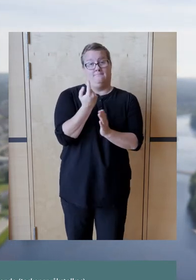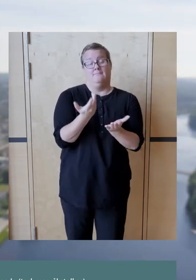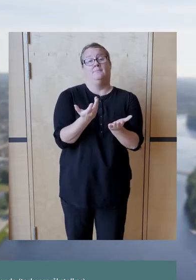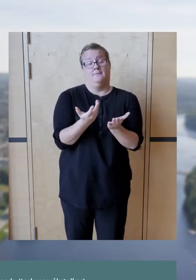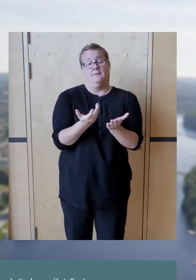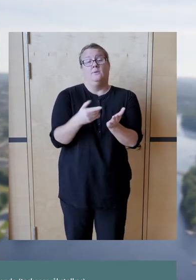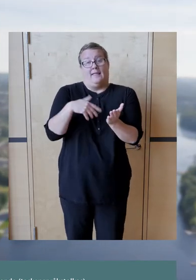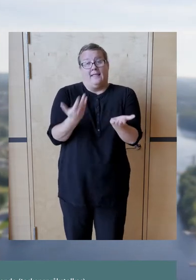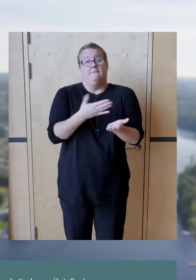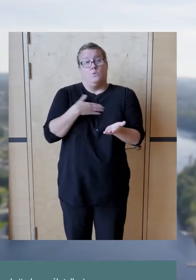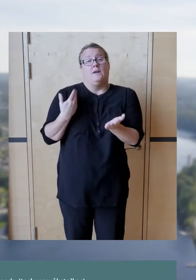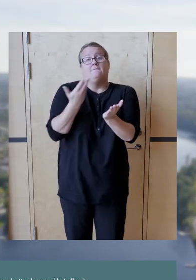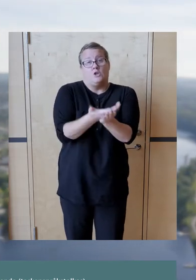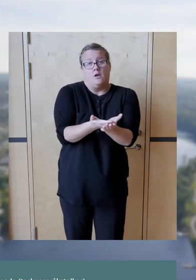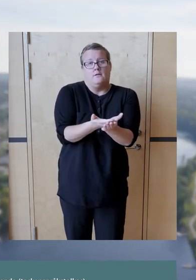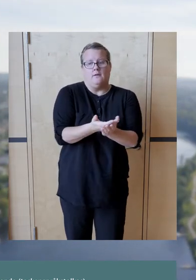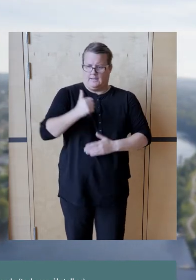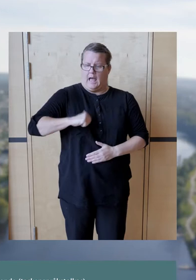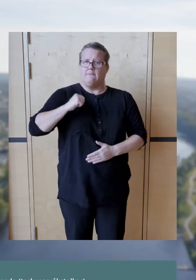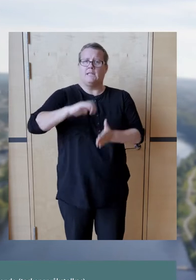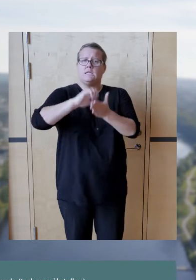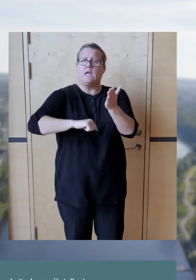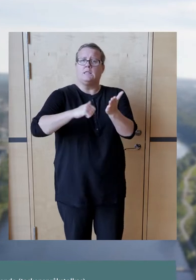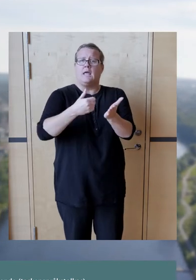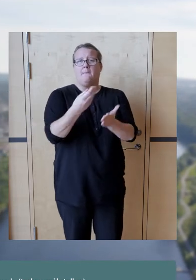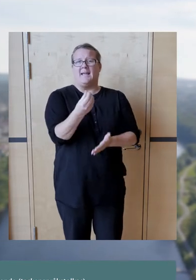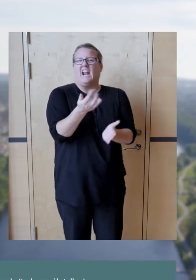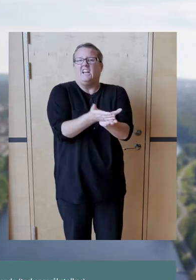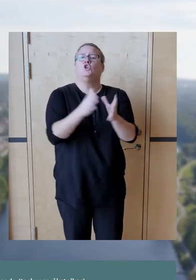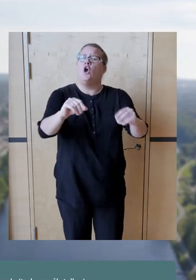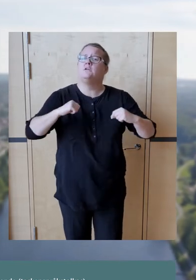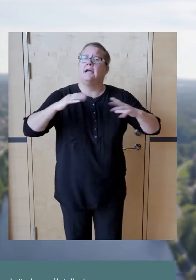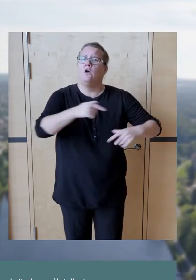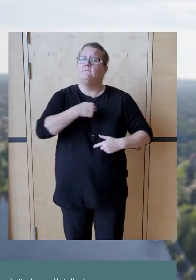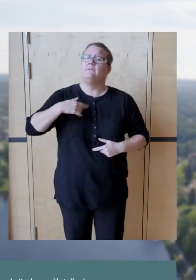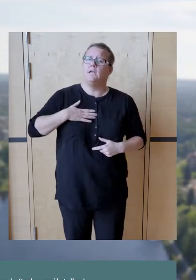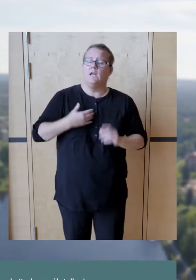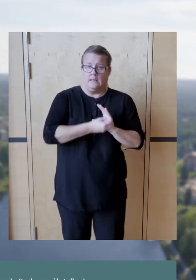Att använda skattepengarna rätt Ja det vill vi också göra det därför vill bygga ett fullstort vård